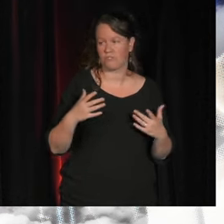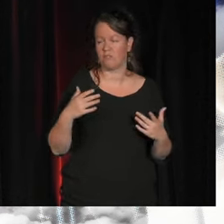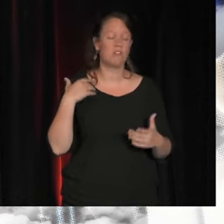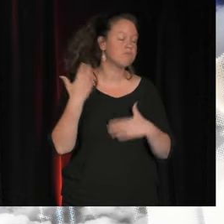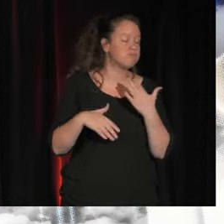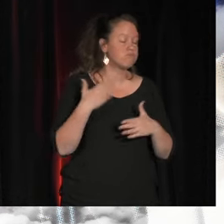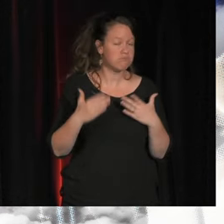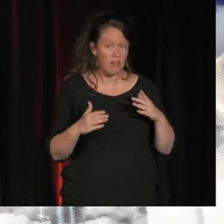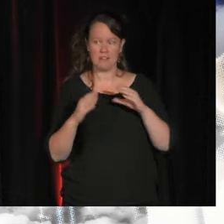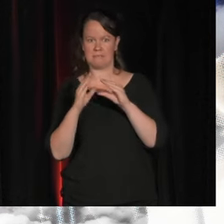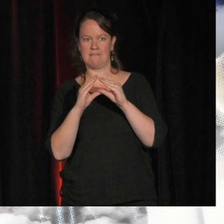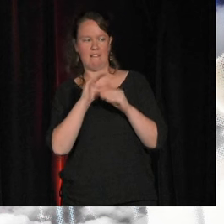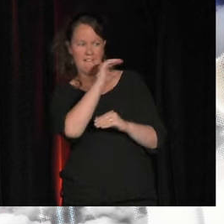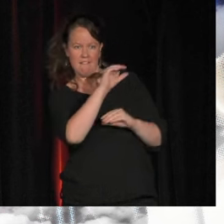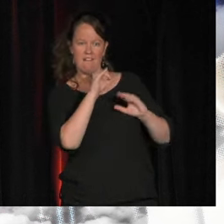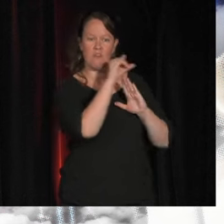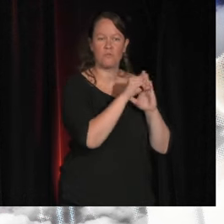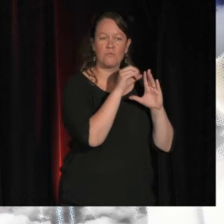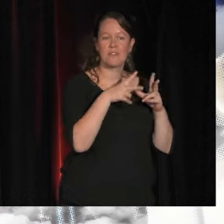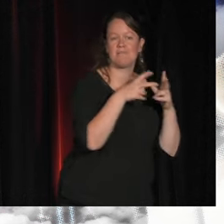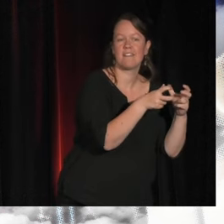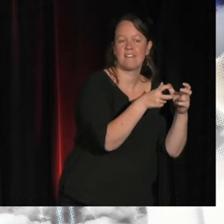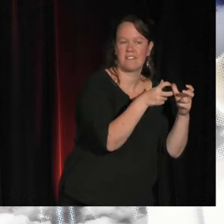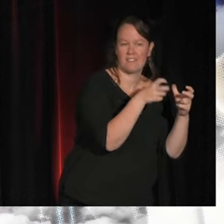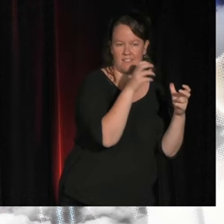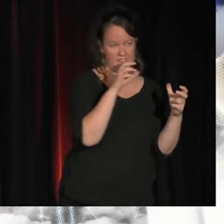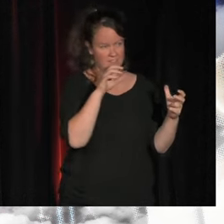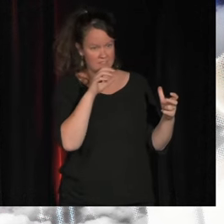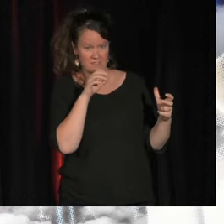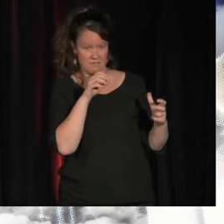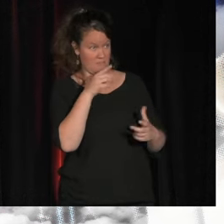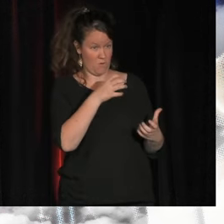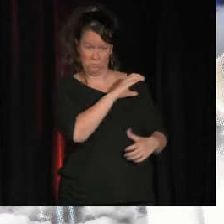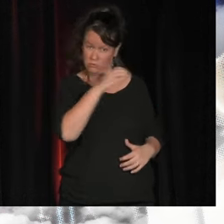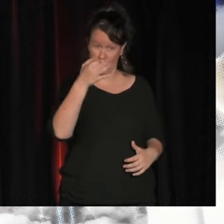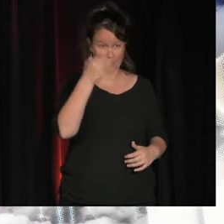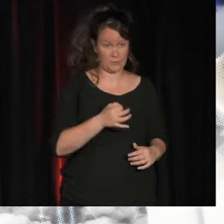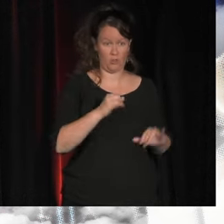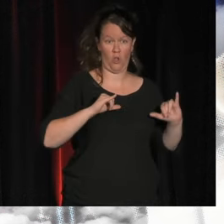deal avec Youtube Gaming pour que les compétitions officielles ne soient retransmises que sur YouTube et plus sur Twitch, ça veut dire